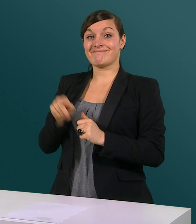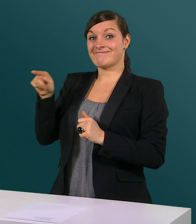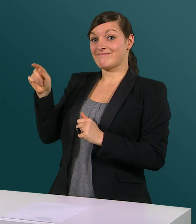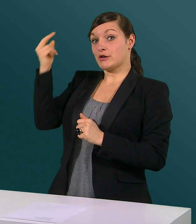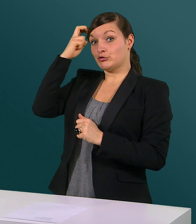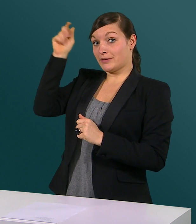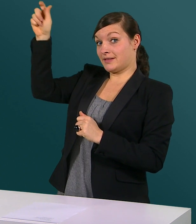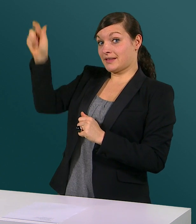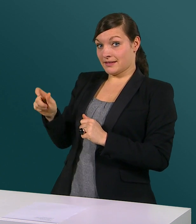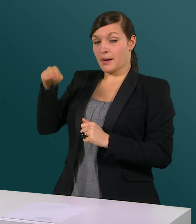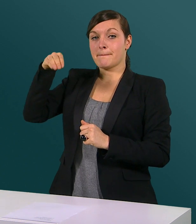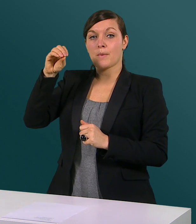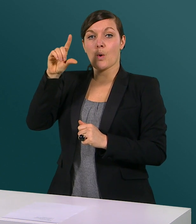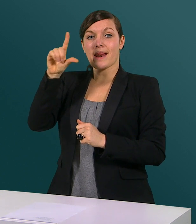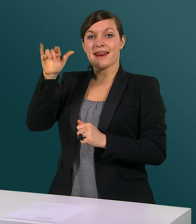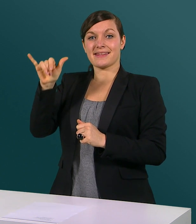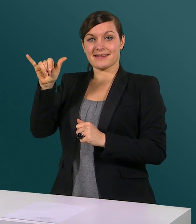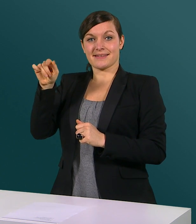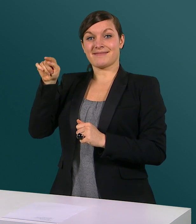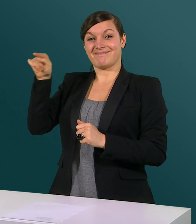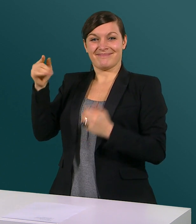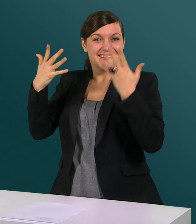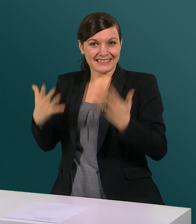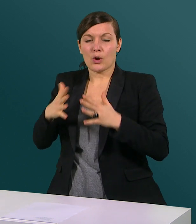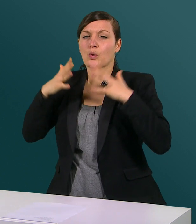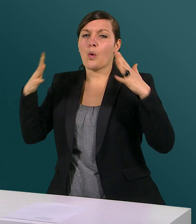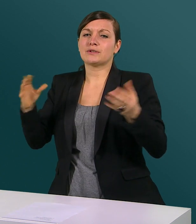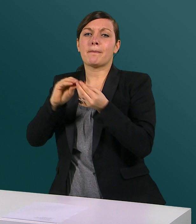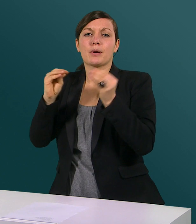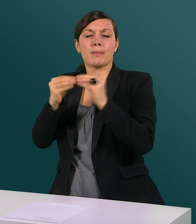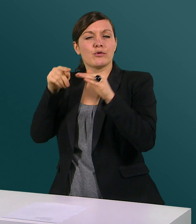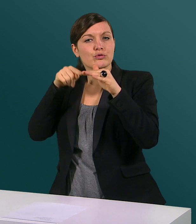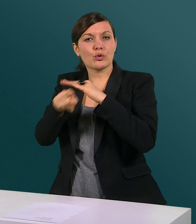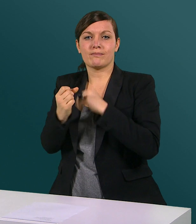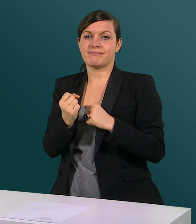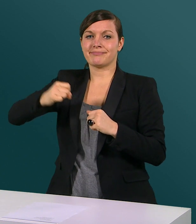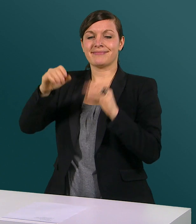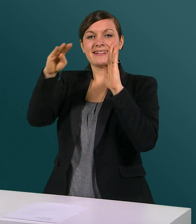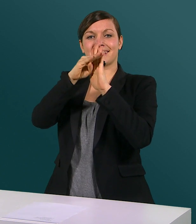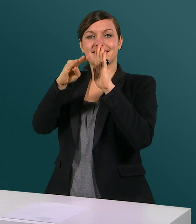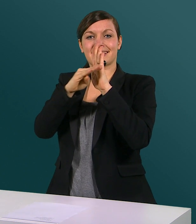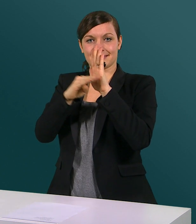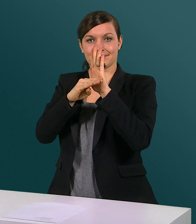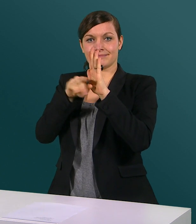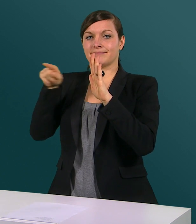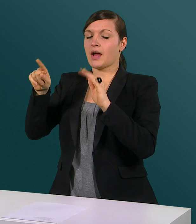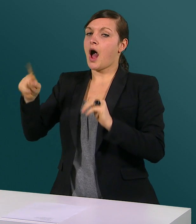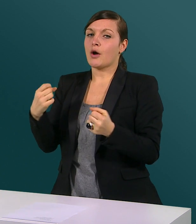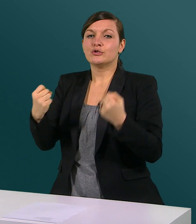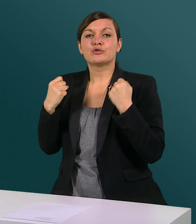Die Studentin Molly hat nun ein grosses Problem da sie Gesetze missachtet hat.